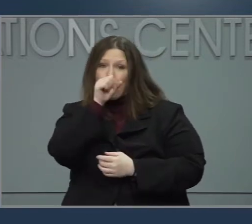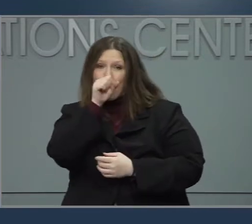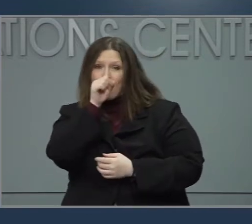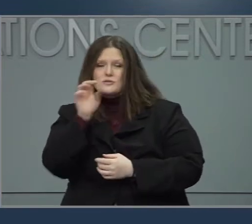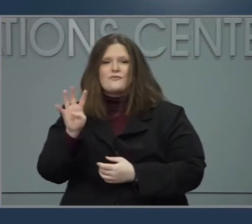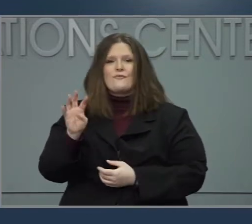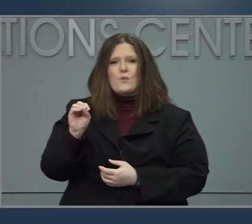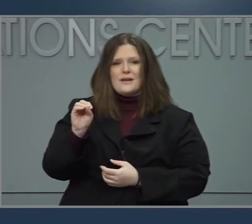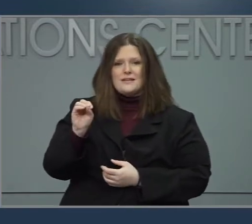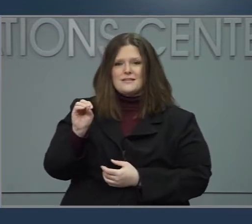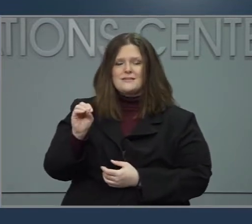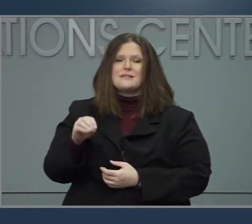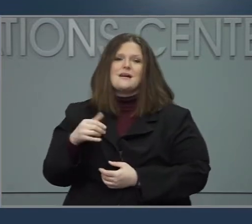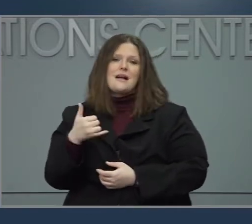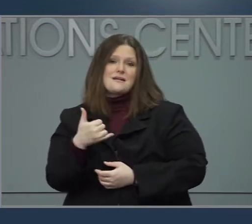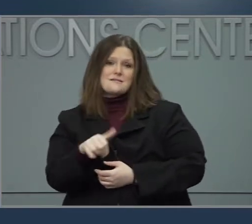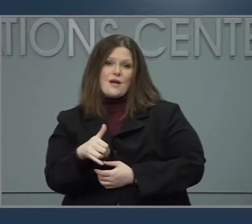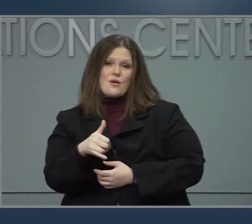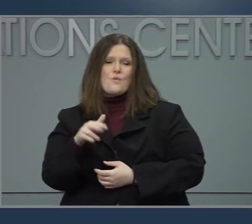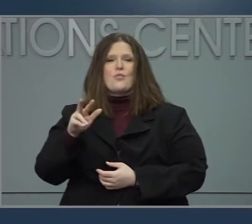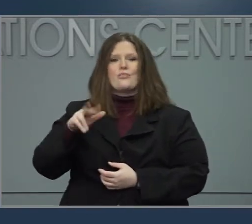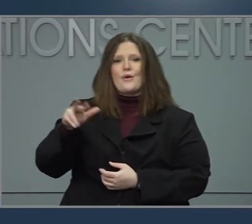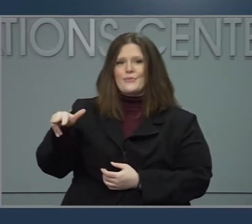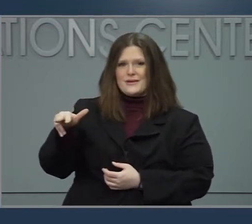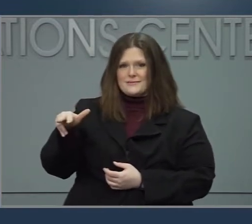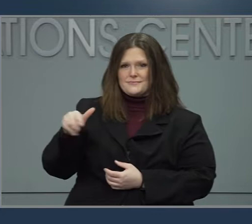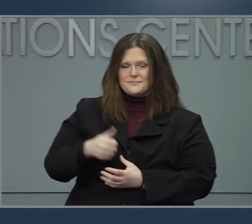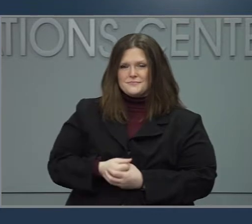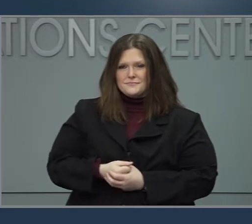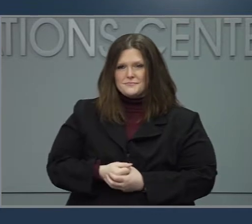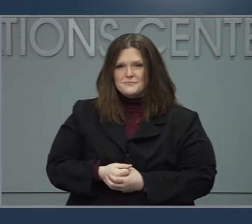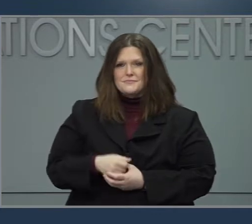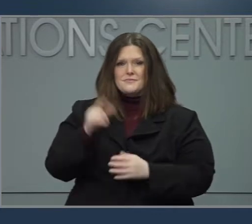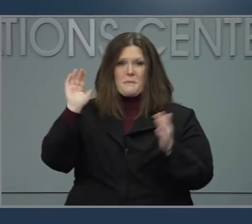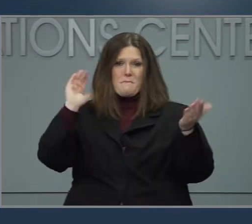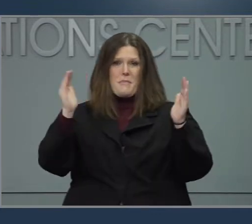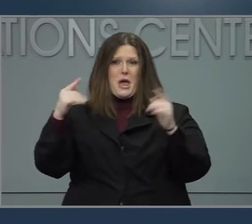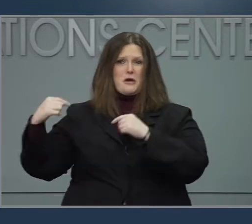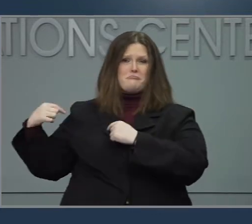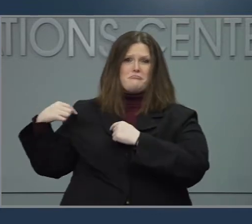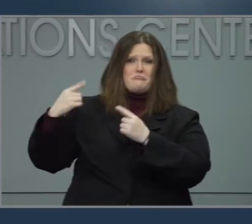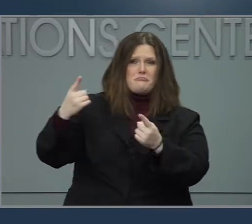anaranjado con propagación sustancial y treinta y tres en amarillo, al mirar mapas de